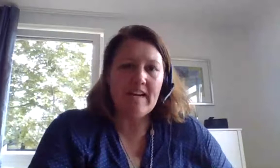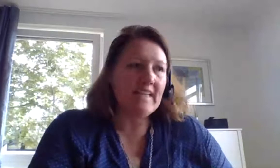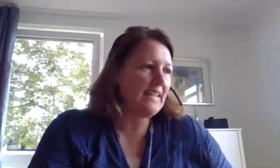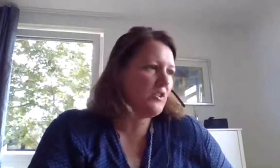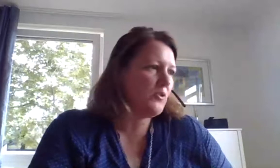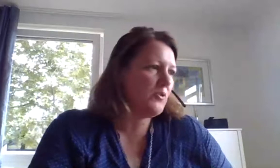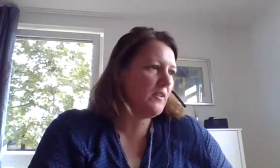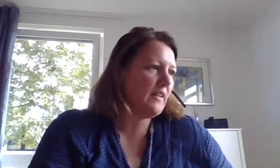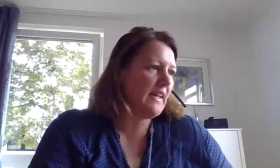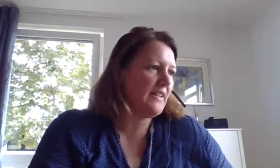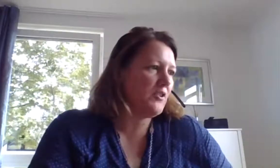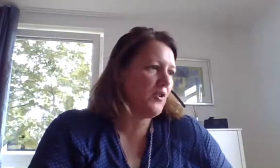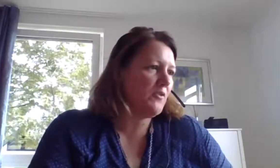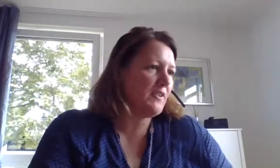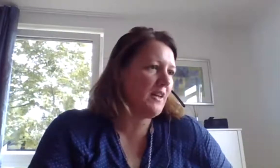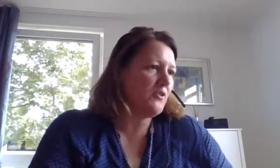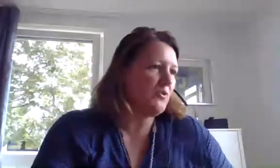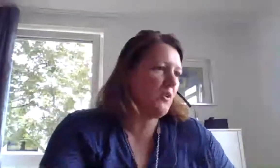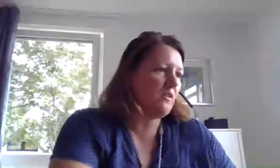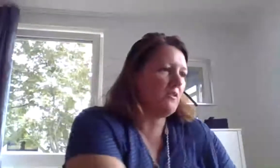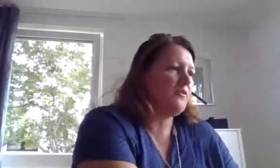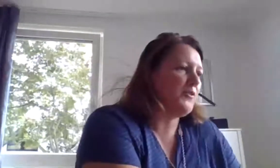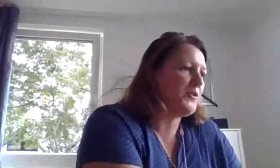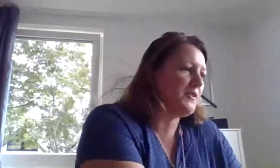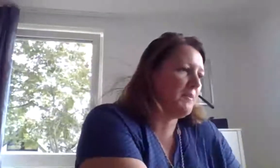أود الانتقال الآن إلى